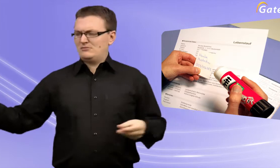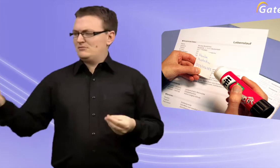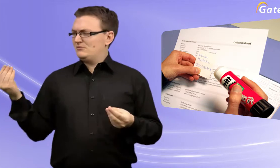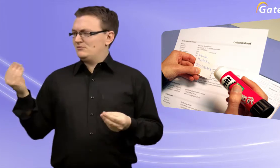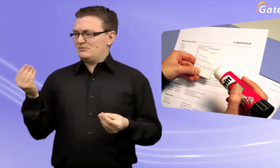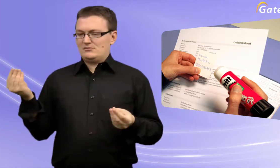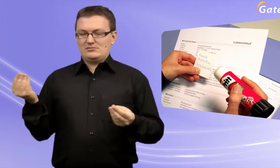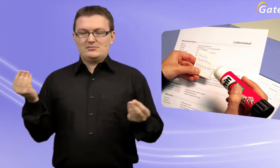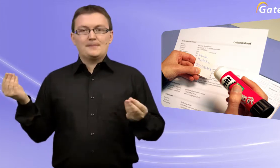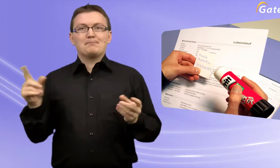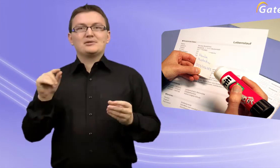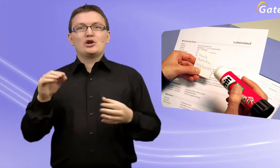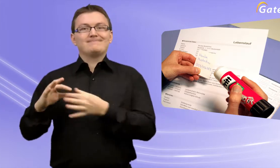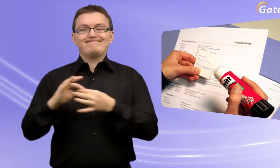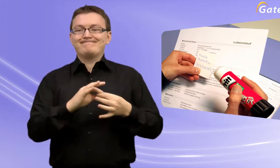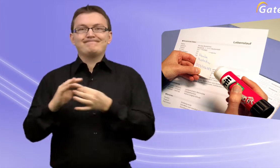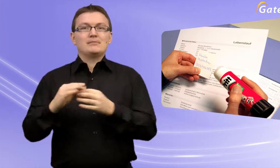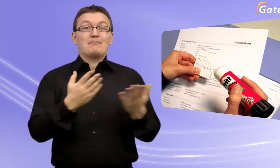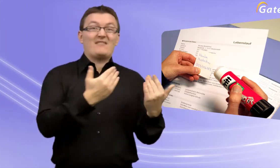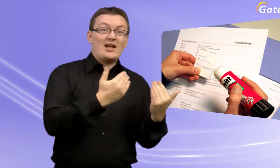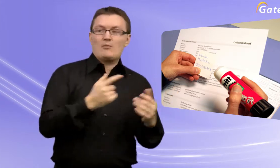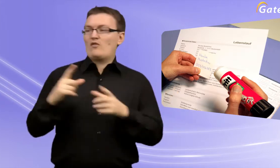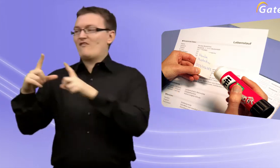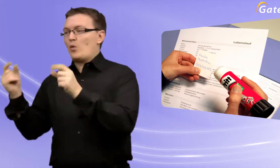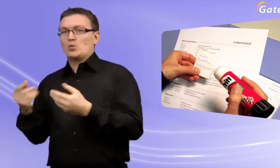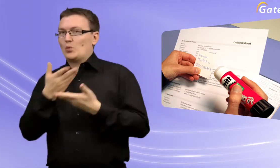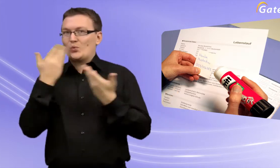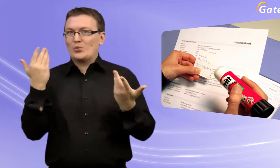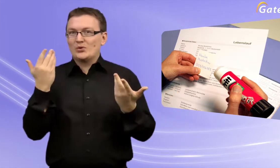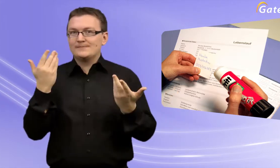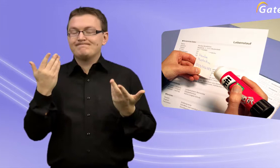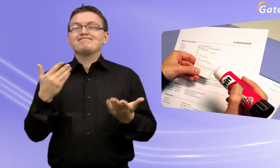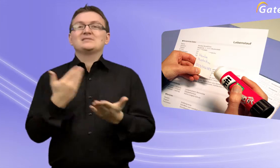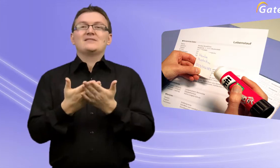kann das Foto der Bewerbung nicht mehr zugeordnet werden.